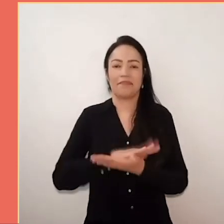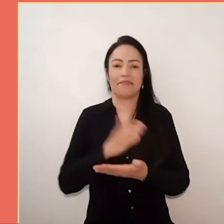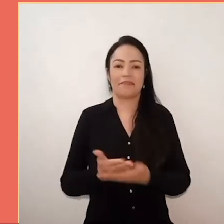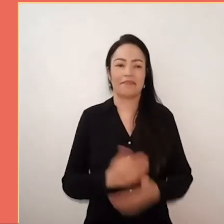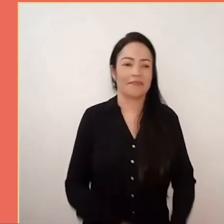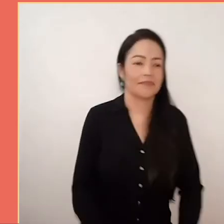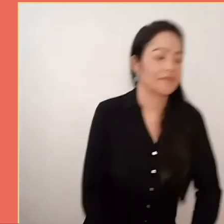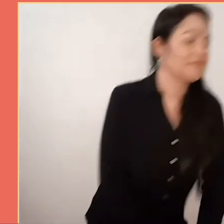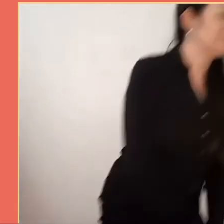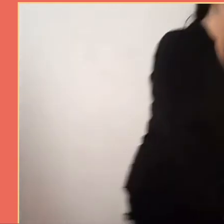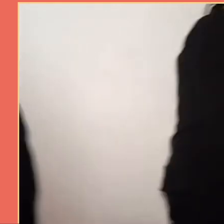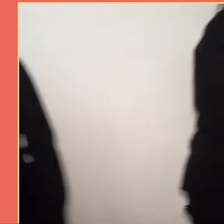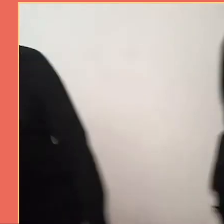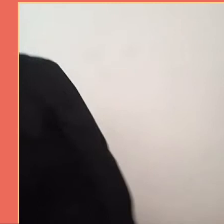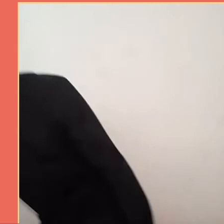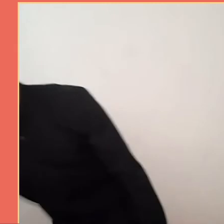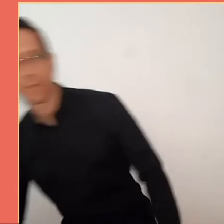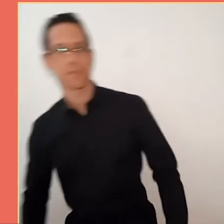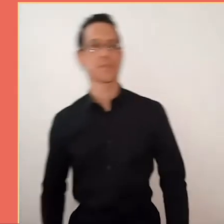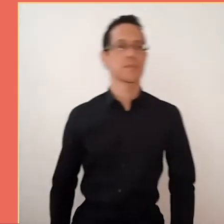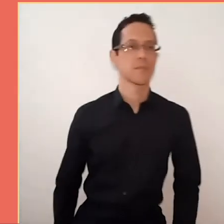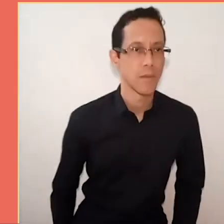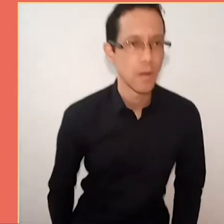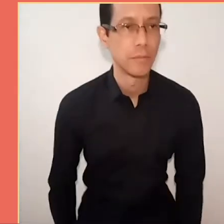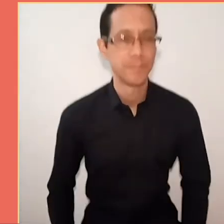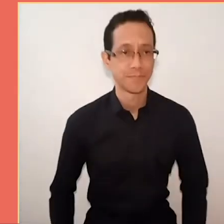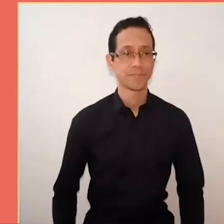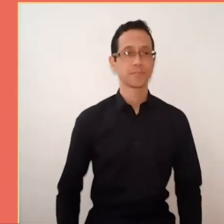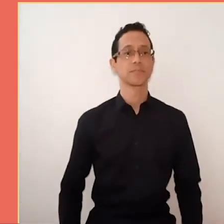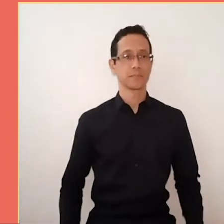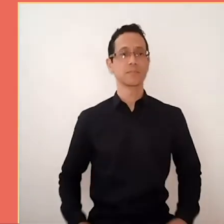A palavra nova é uma pérola pousada sobre a língua.